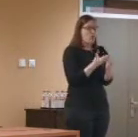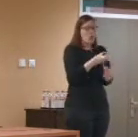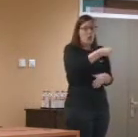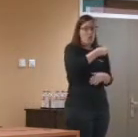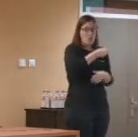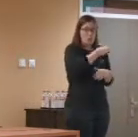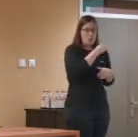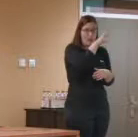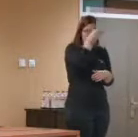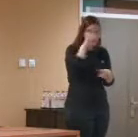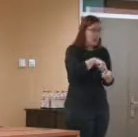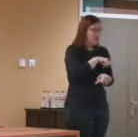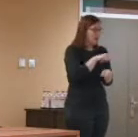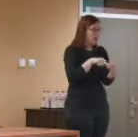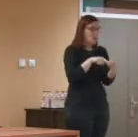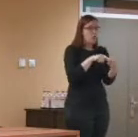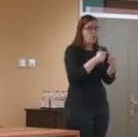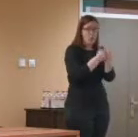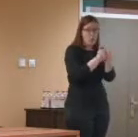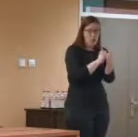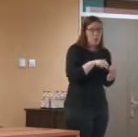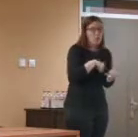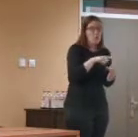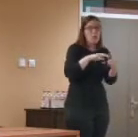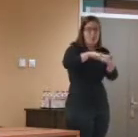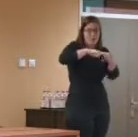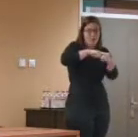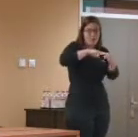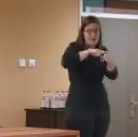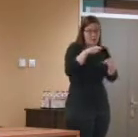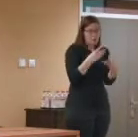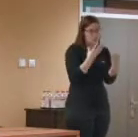Esa cifra, 5.225 millones de euros son muchísimo dinero